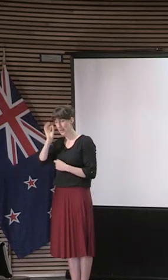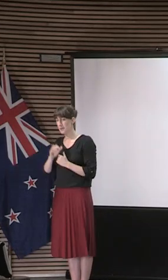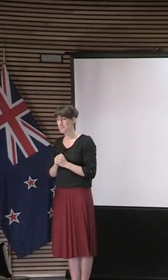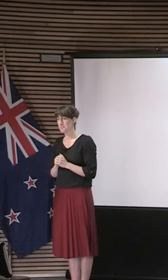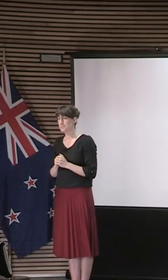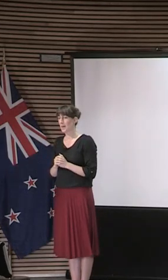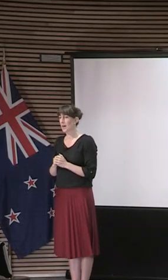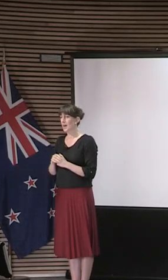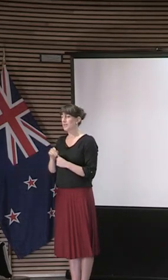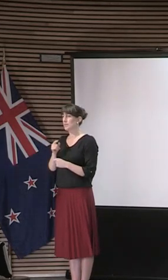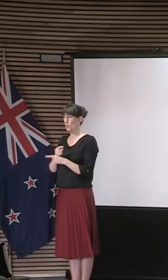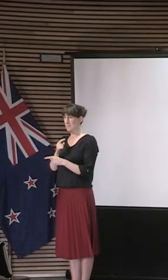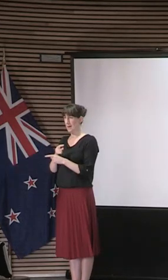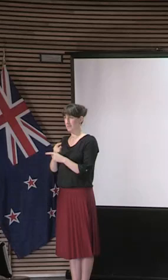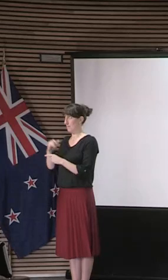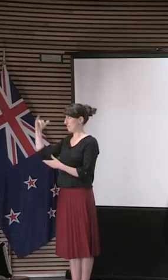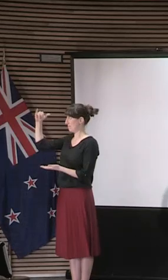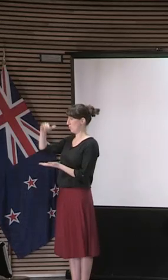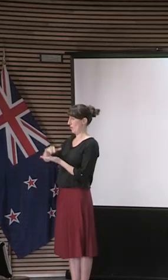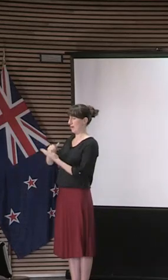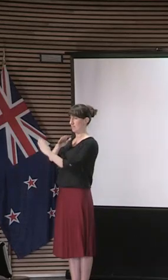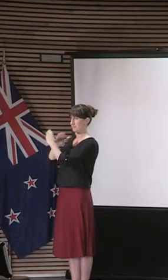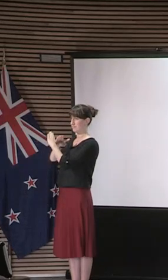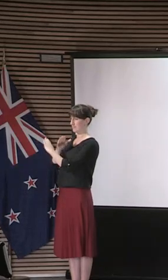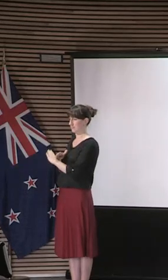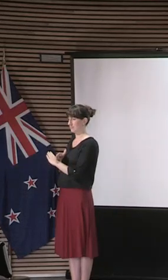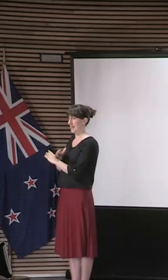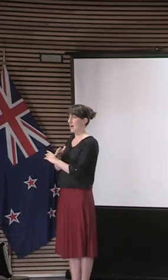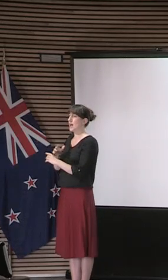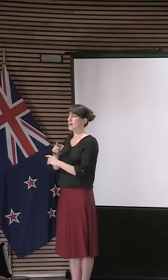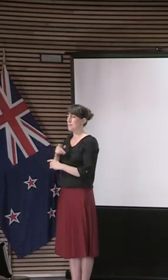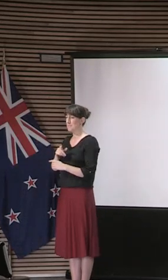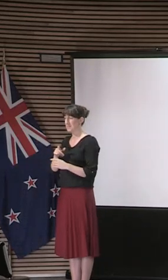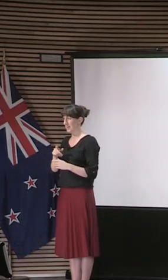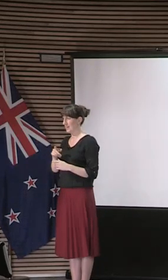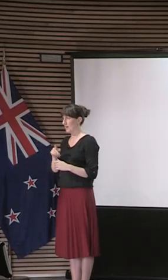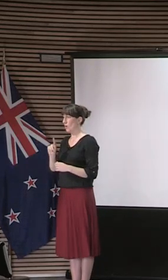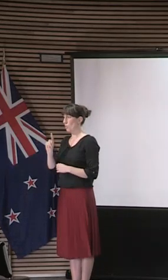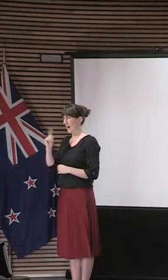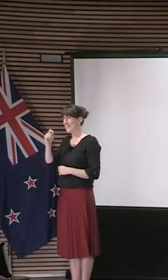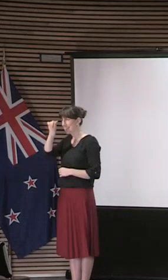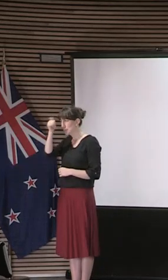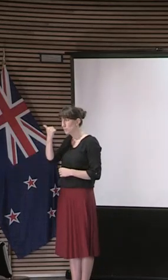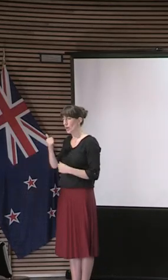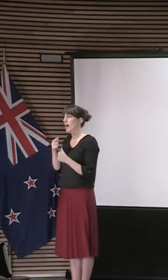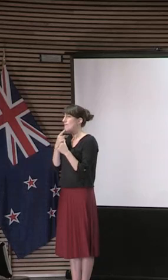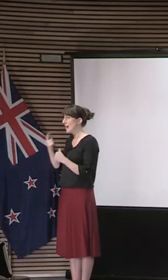tetahi o enei mea na te mea ko